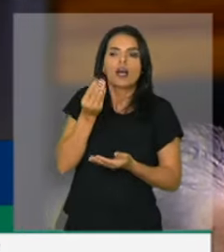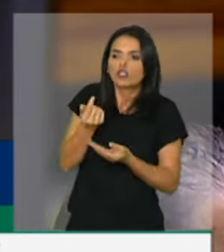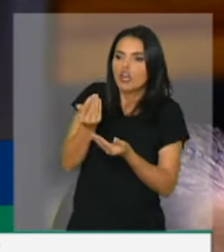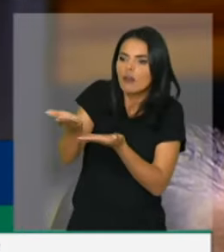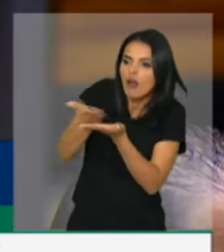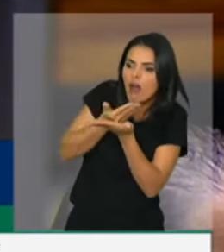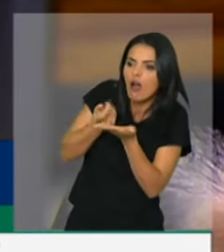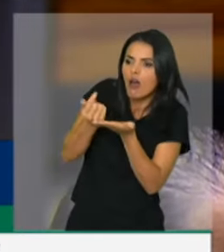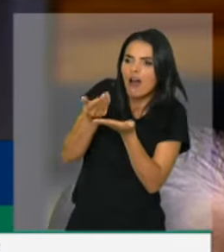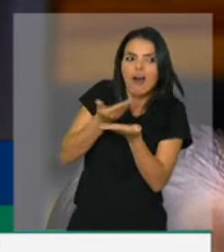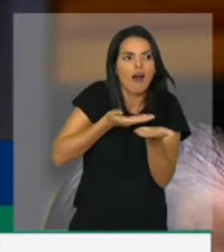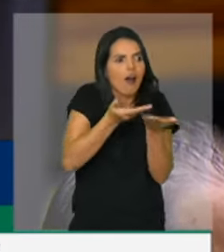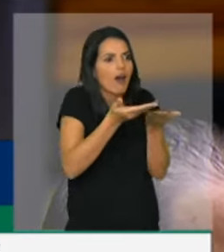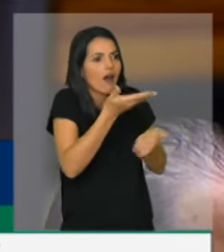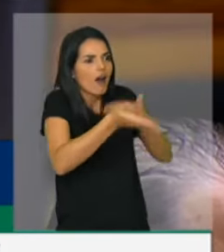OBRIGAÇÃO, COMO SERVIDOR PÚ